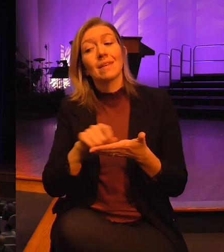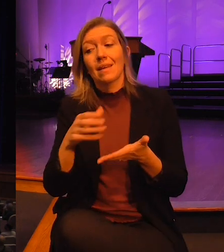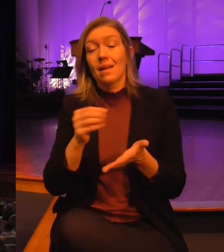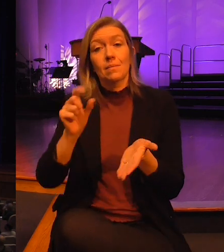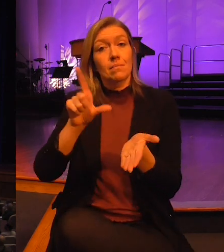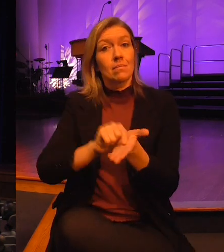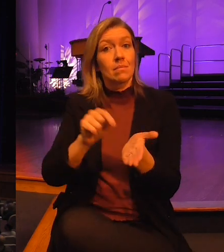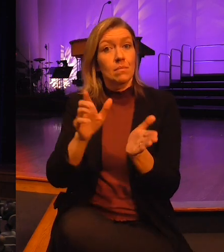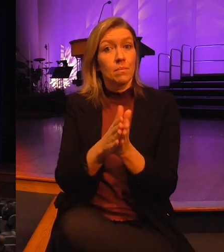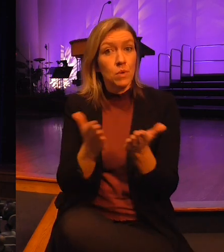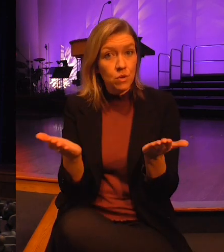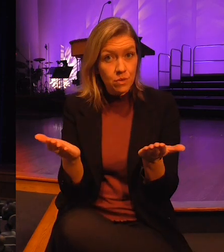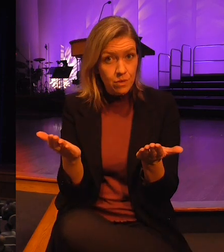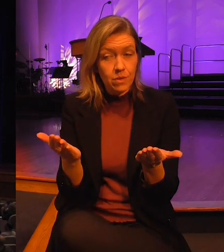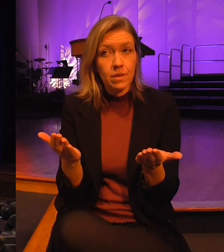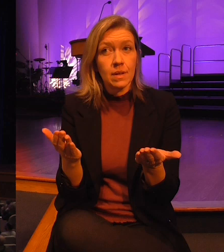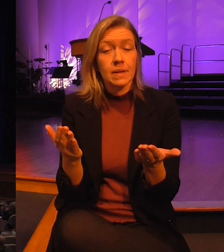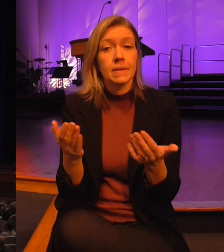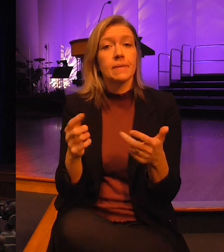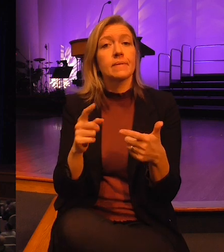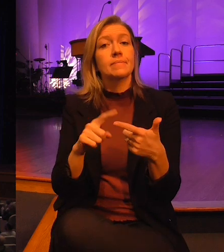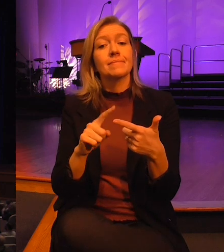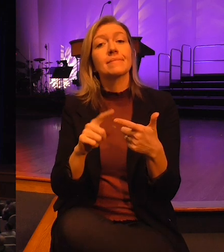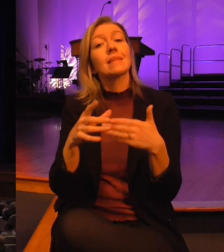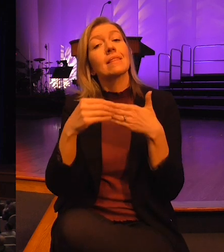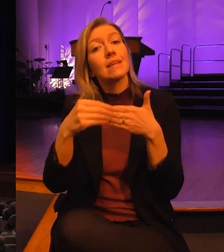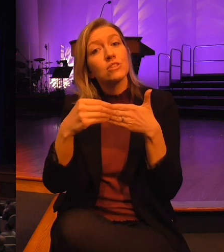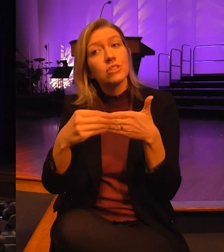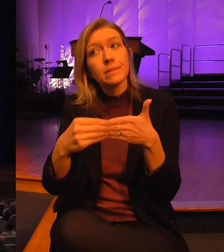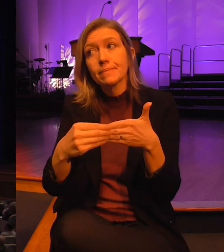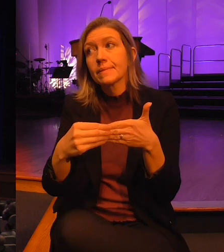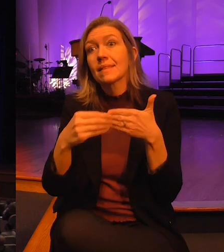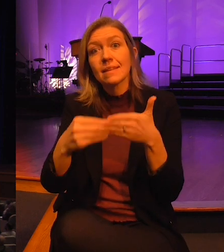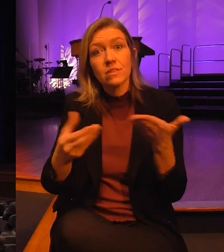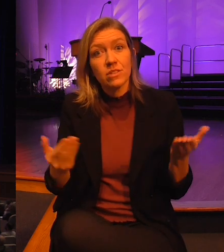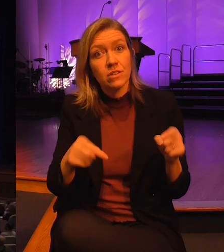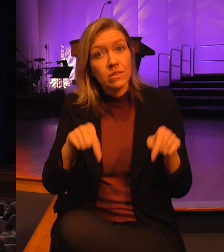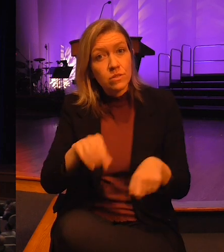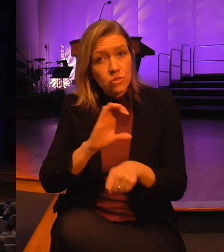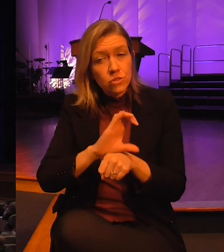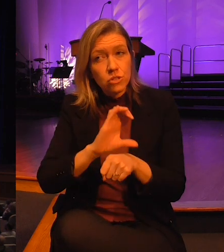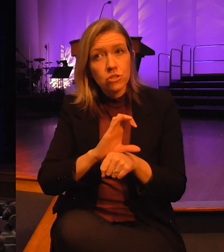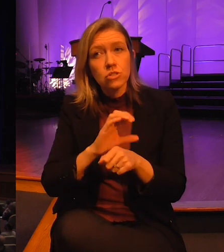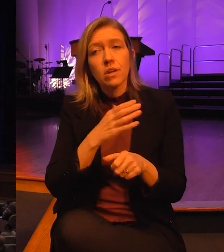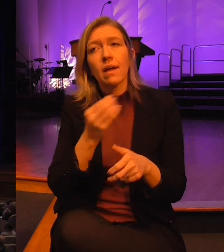um uh, liderazgo, llegar a ser un líder. en la iglesia Mile High y estaba haciendo un compromiso